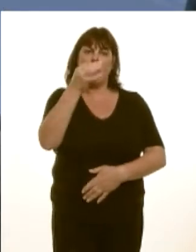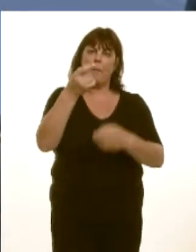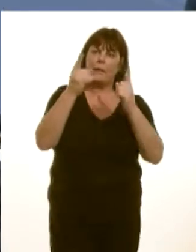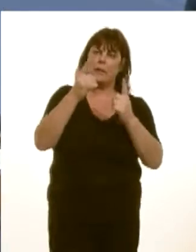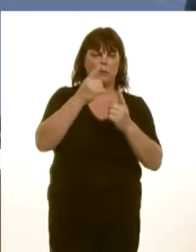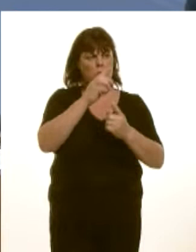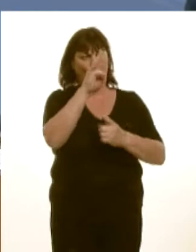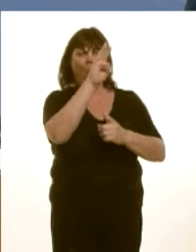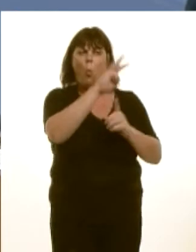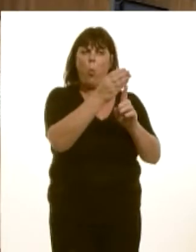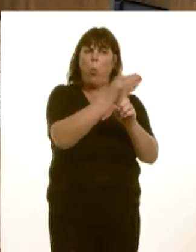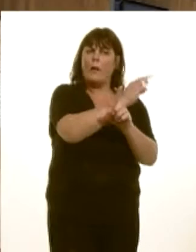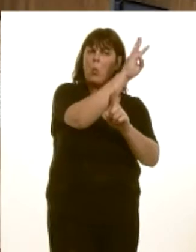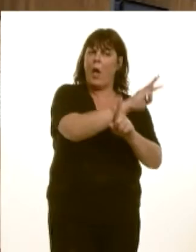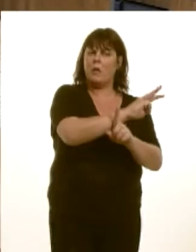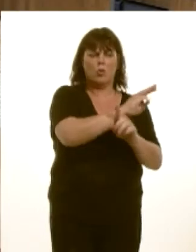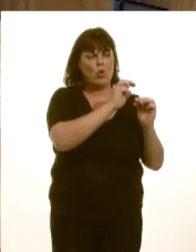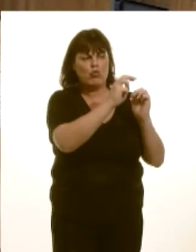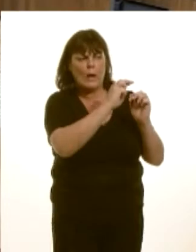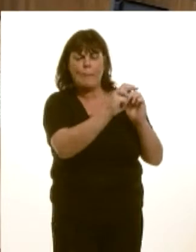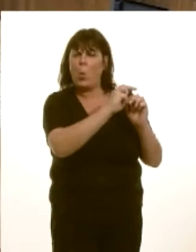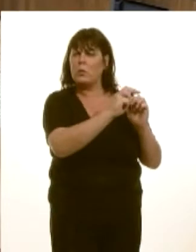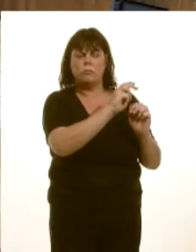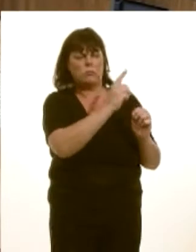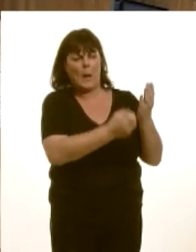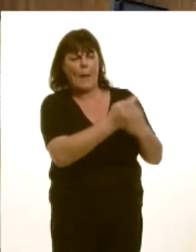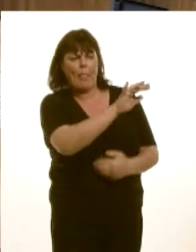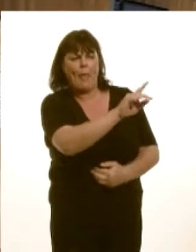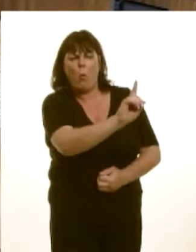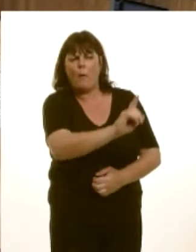digonol yn cael eu darparu yn rhan allweddol o unrhyw system drafnidiaeth.